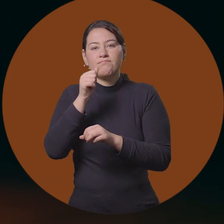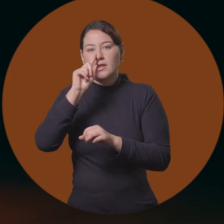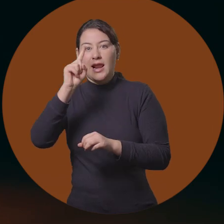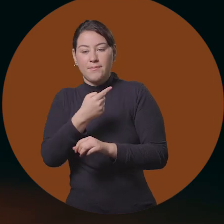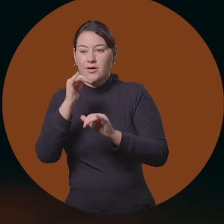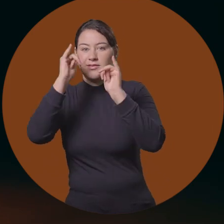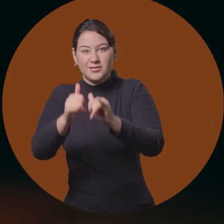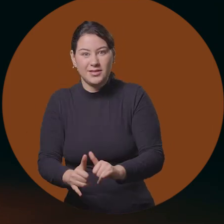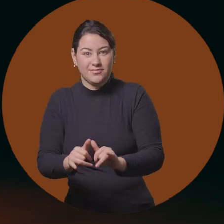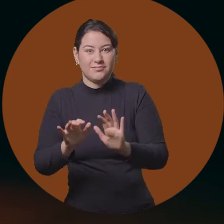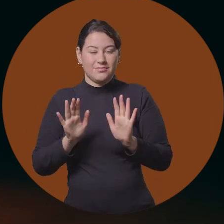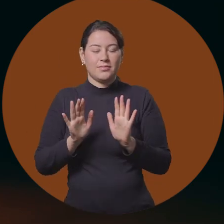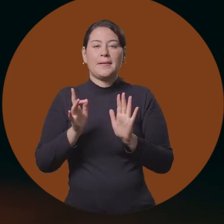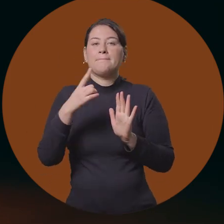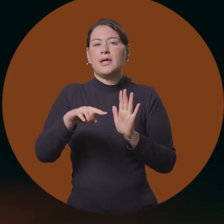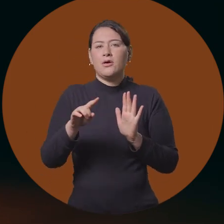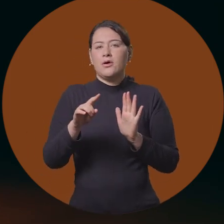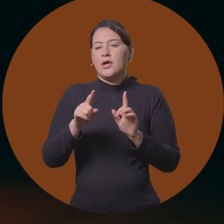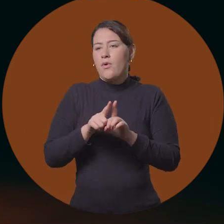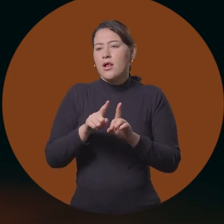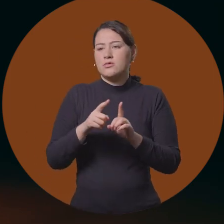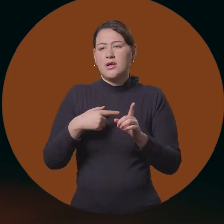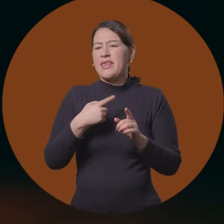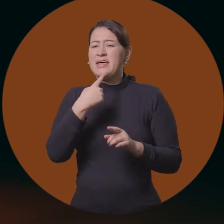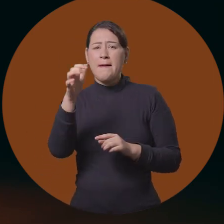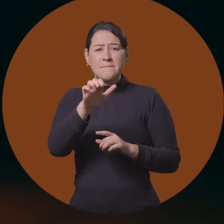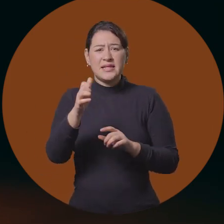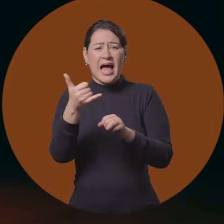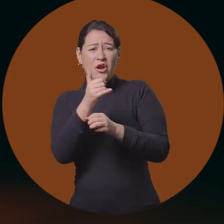Pero no… no quiero errores en la empresa, no, de ninguna manera.